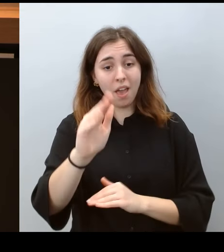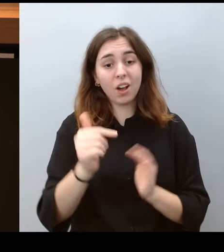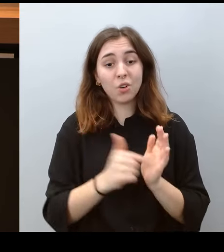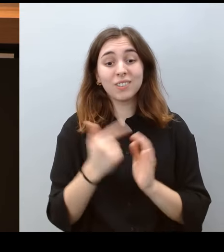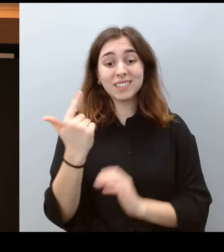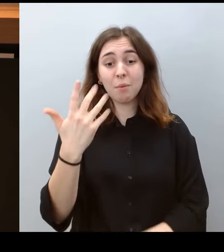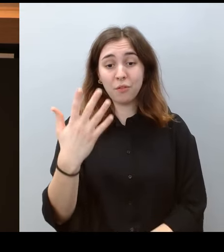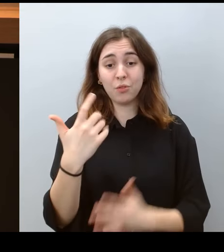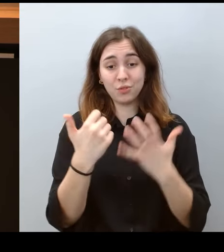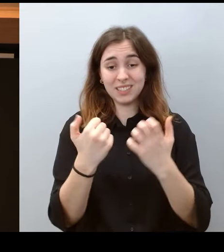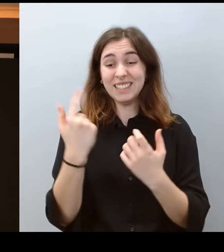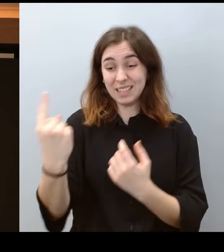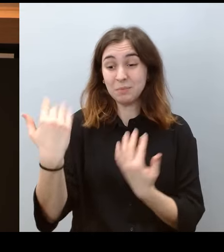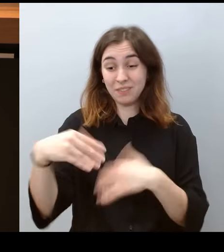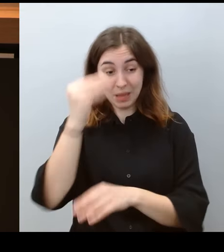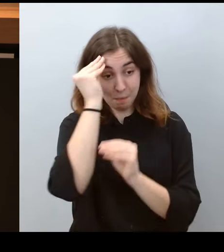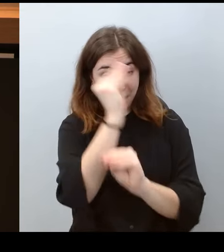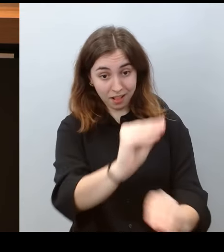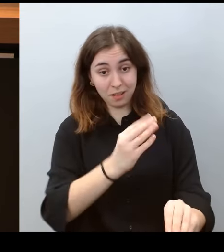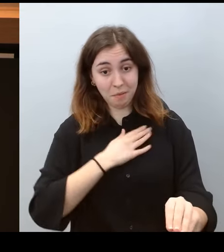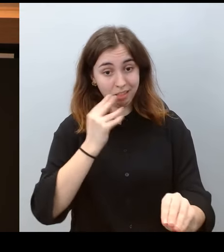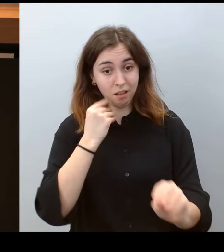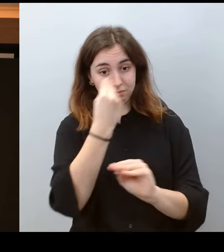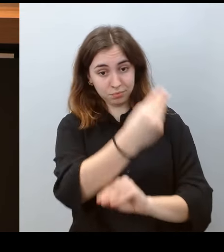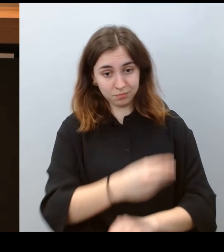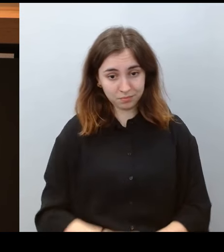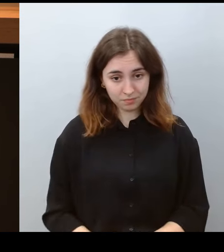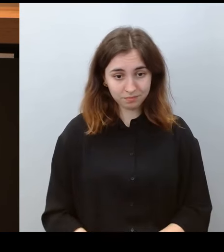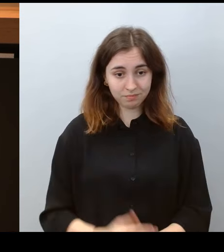Das heißt, wir stehen hier tatsächlich vor einem richtig großen